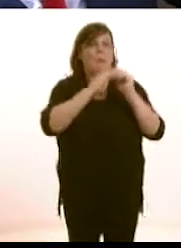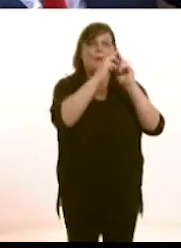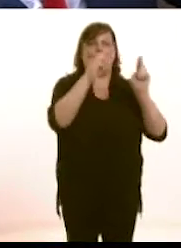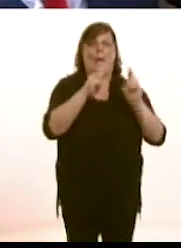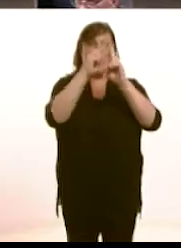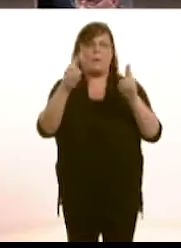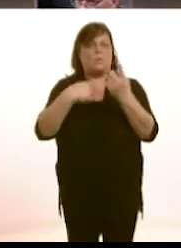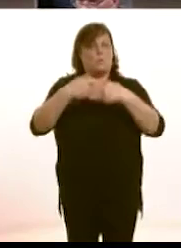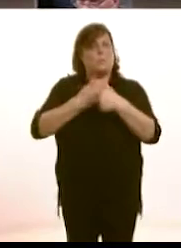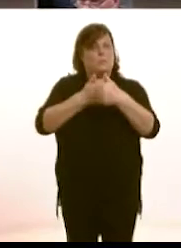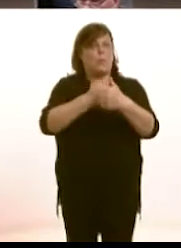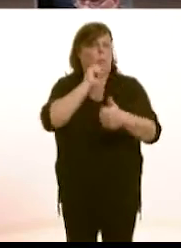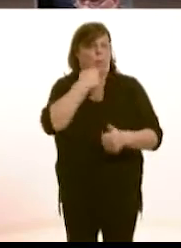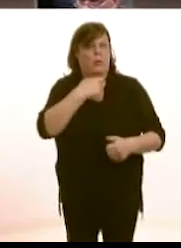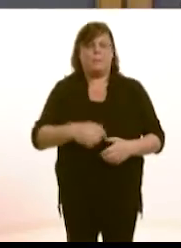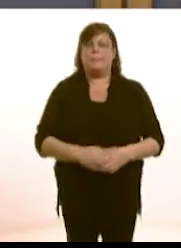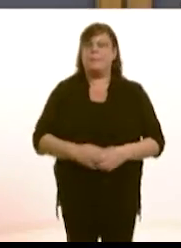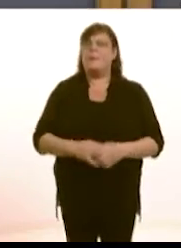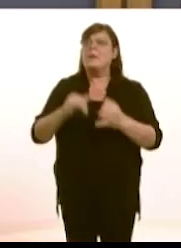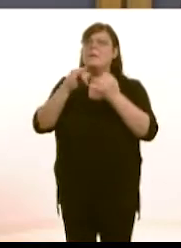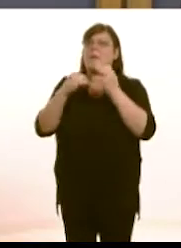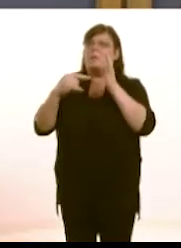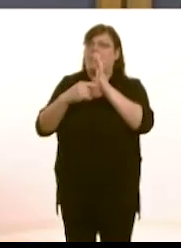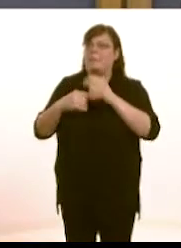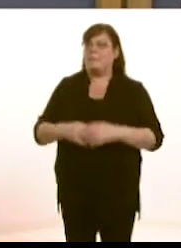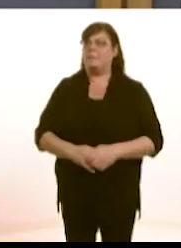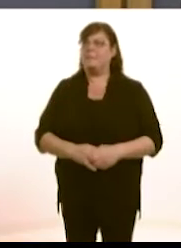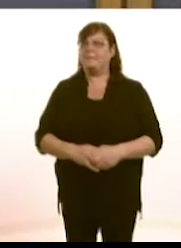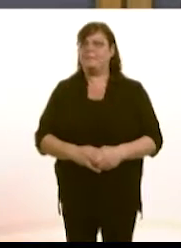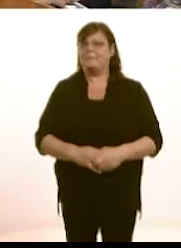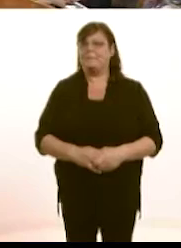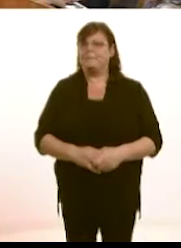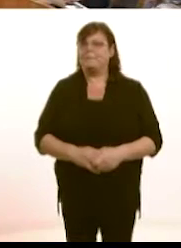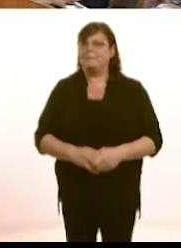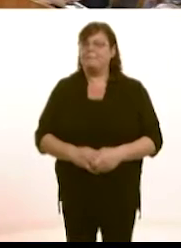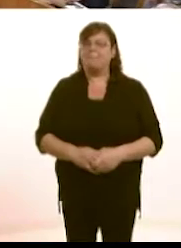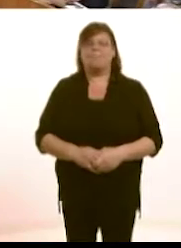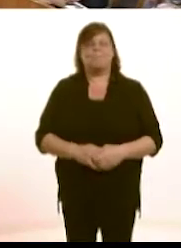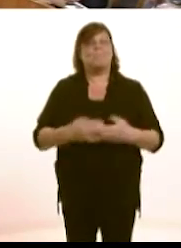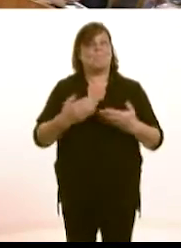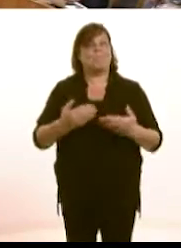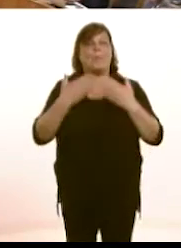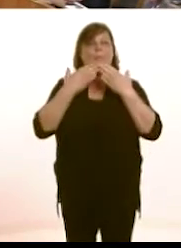able to do that. Simon Thomas: Rwyín croesawuír ffaith bod cynghorau yn dechrau adeiladau tai cyngor